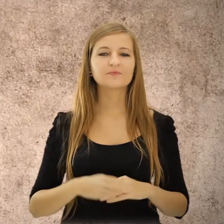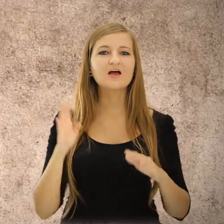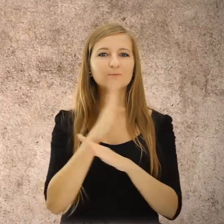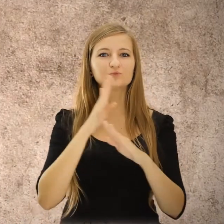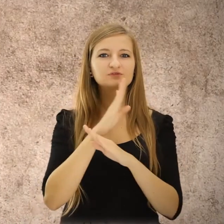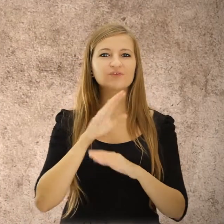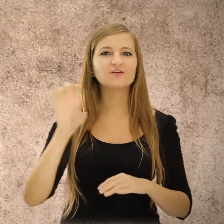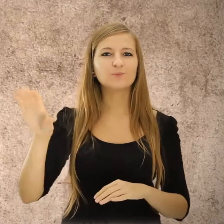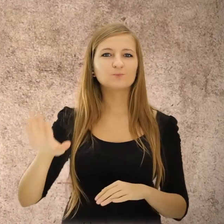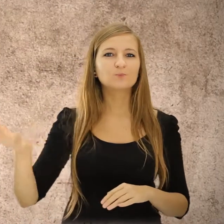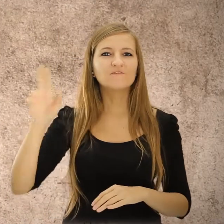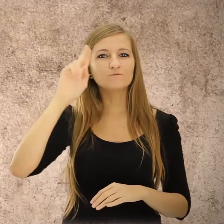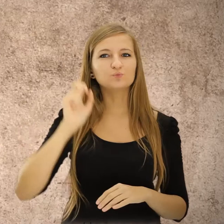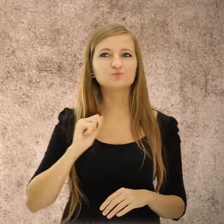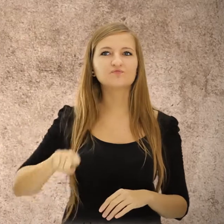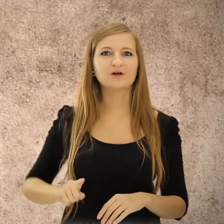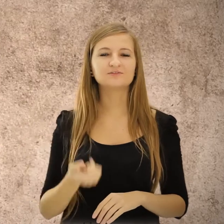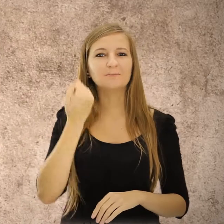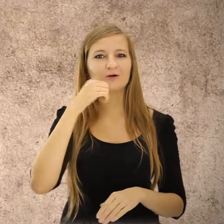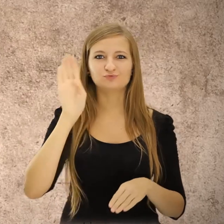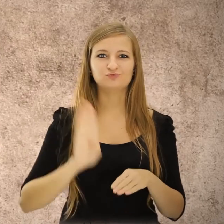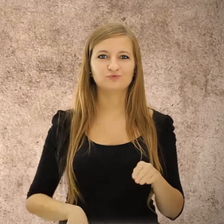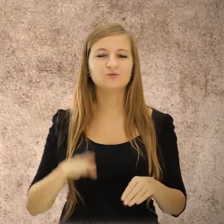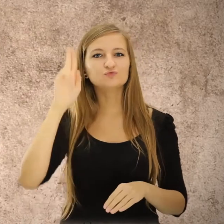Nastroje w armii francuskiej były bardzo złe,